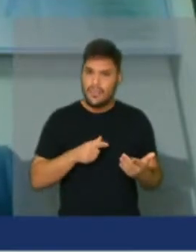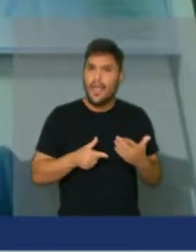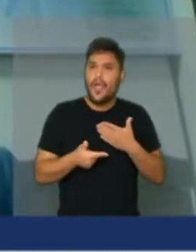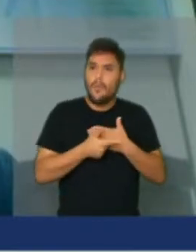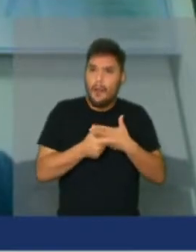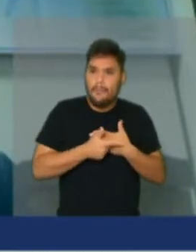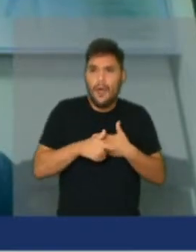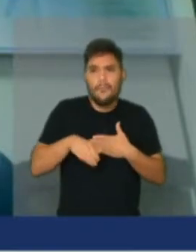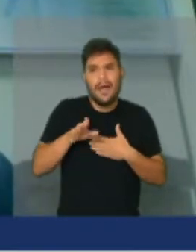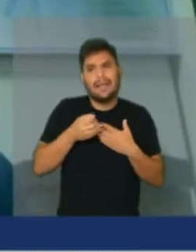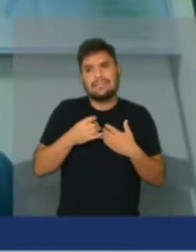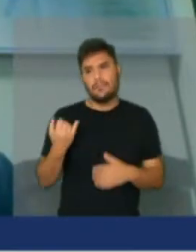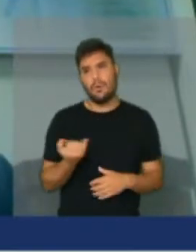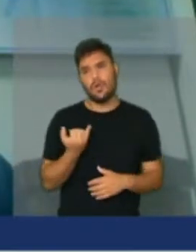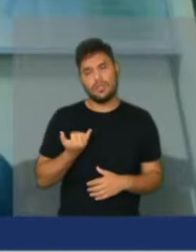QUE ACONTECE TUDO, EDUCAÇÃO BÁSICA E ATENÇÃO BÁSICA EM